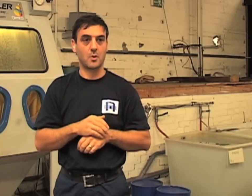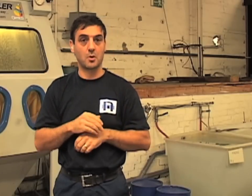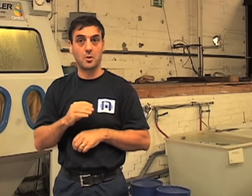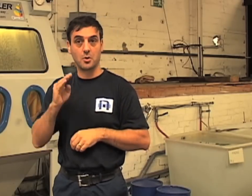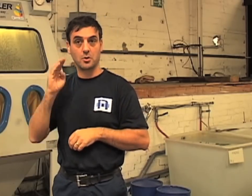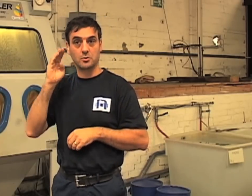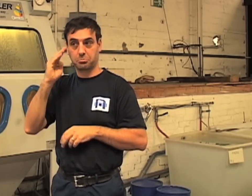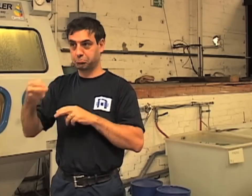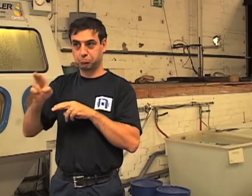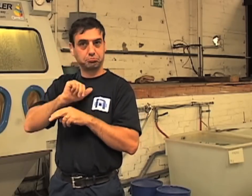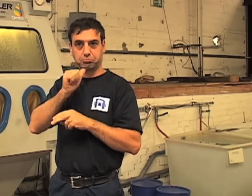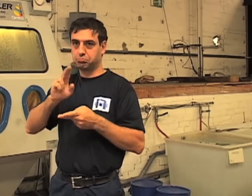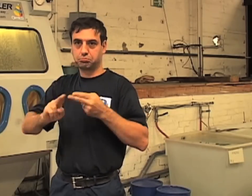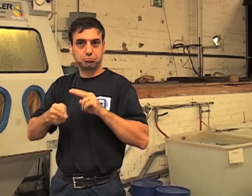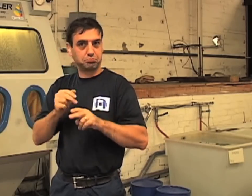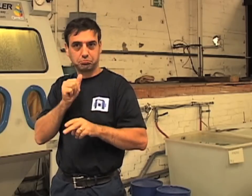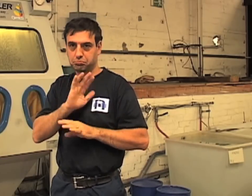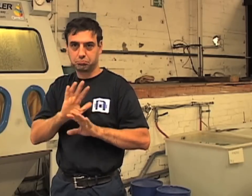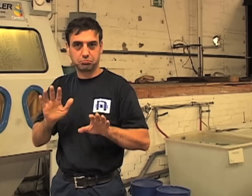Et elle m'a dit qu'il n'y avait aucun problème.